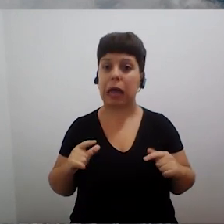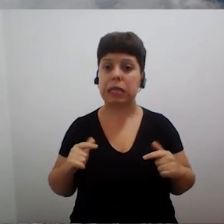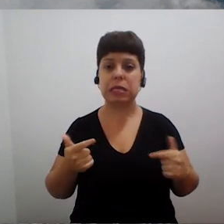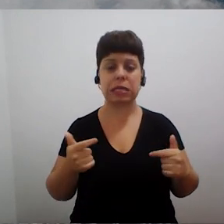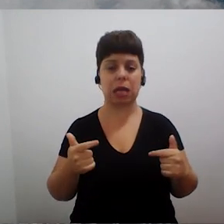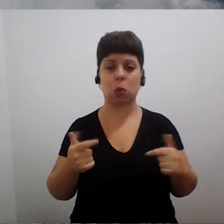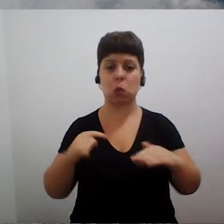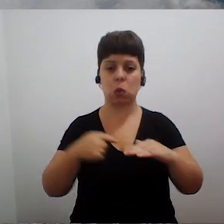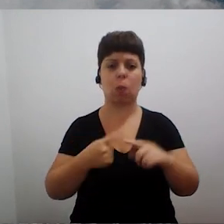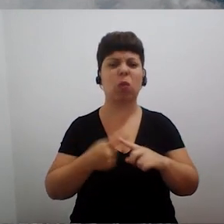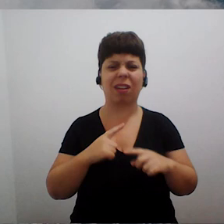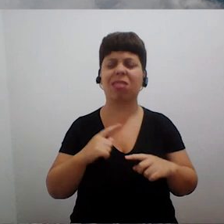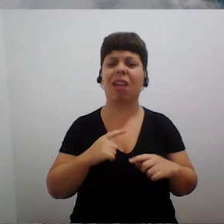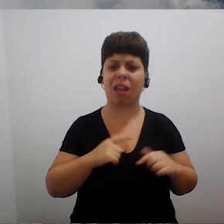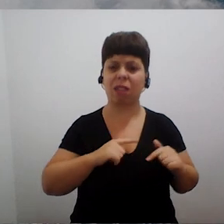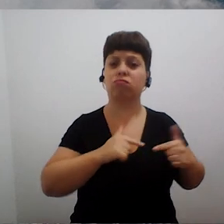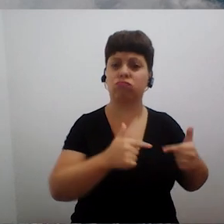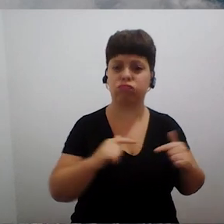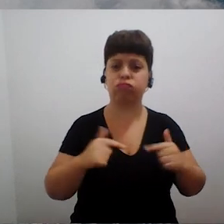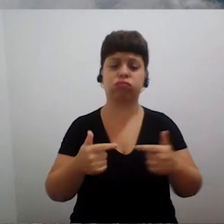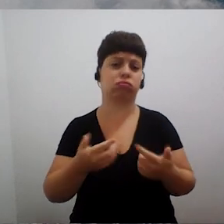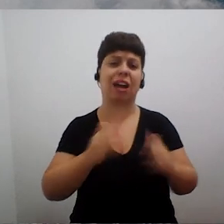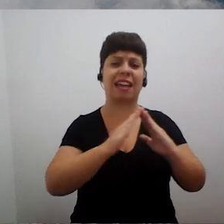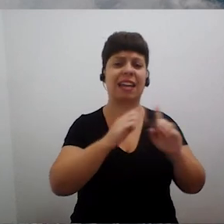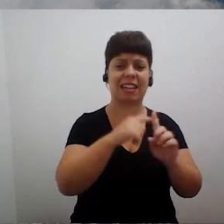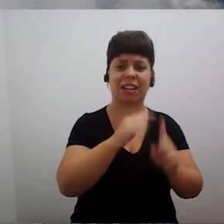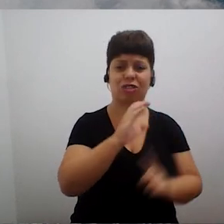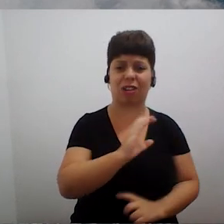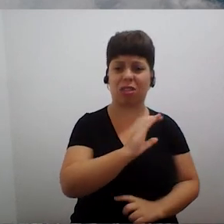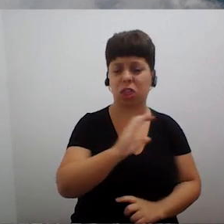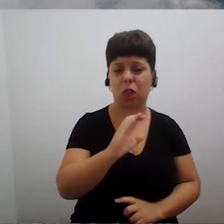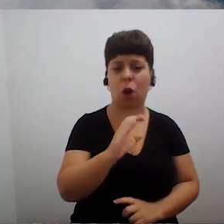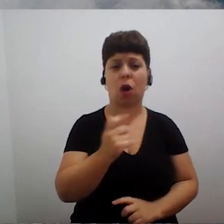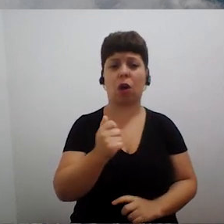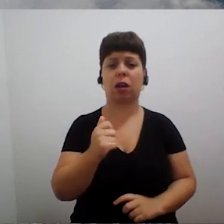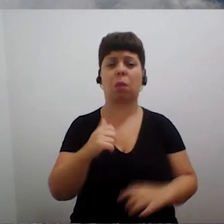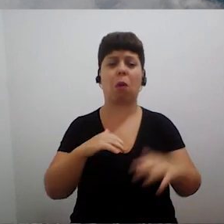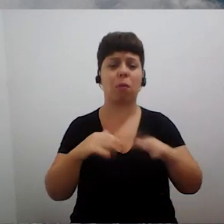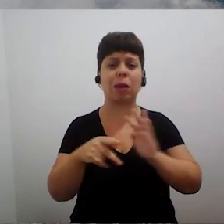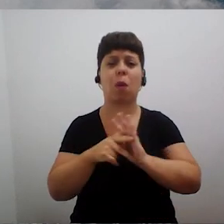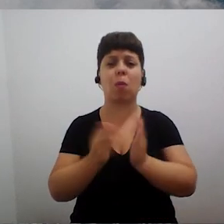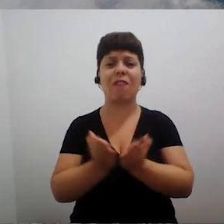porque várias, existem várias iniciativas importantes na igreja católica, nos movimentos de fé evangélica,